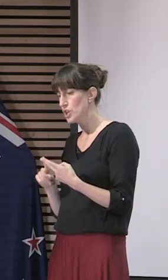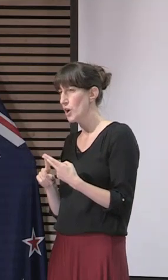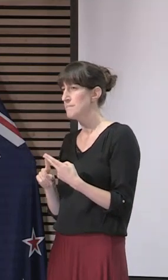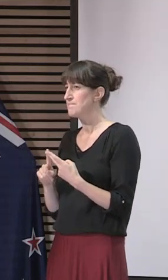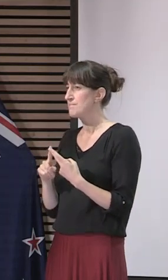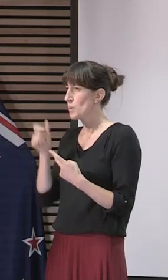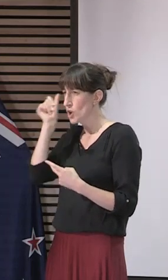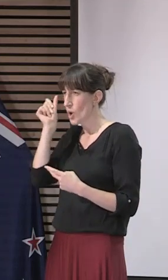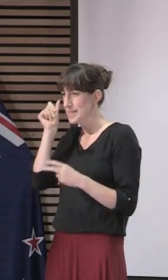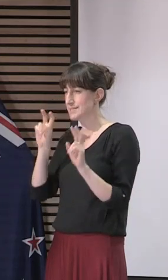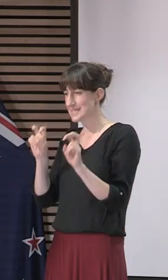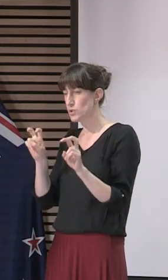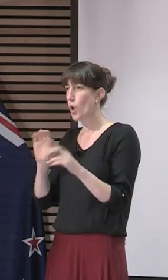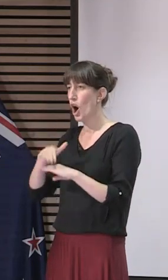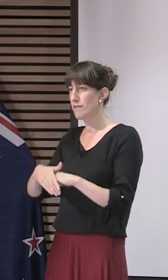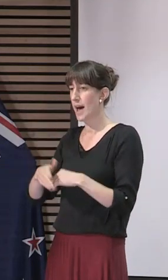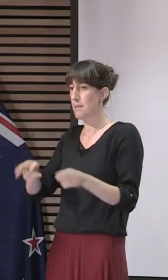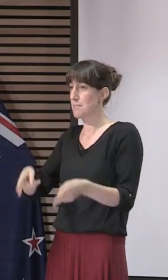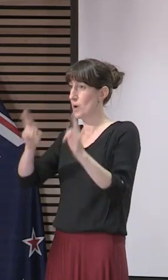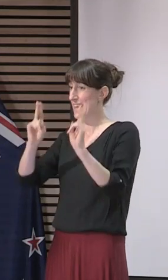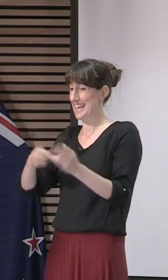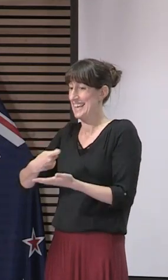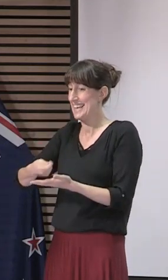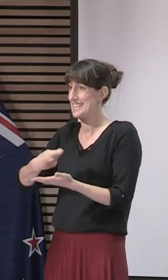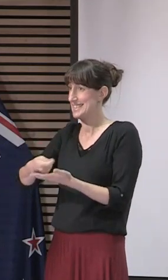whakatakotoria e taatau te kaupapa putea utu, hei awhina i nga moni e nui ana te utu, nga